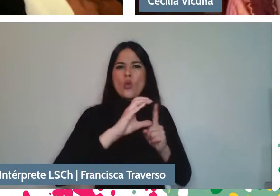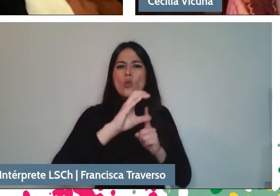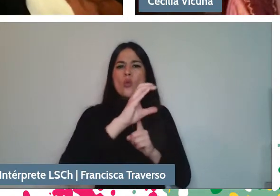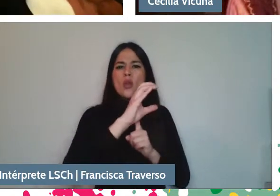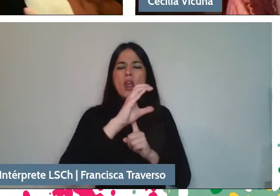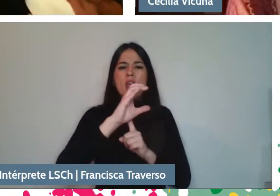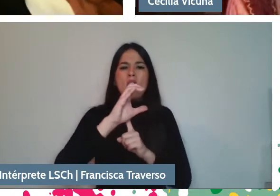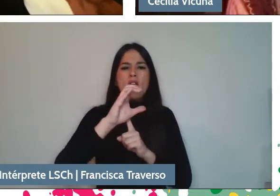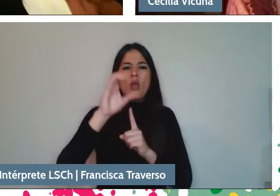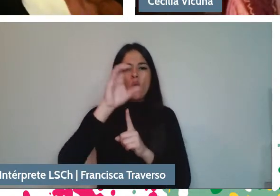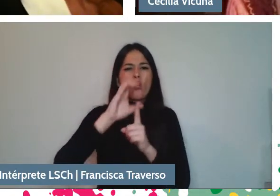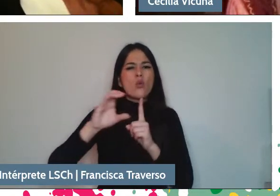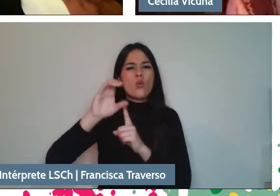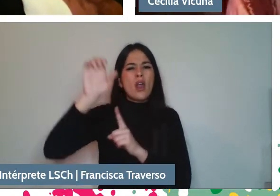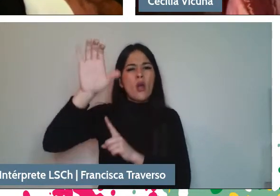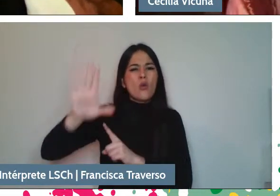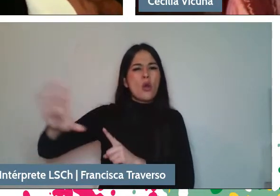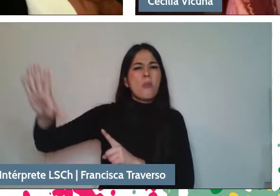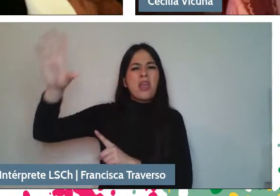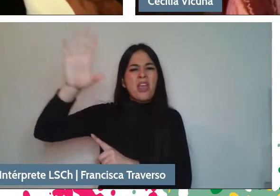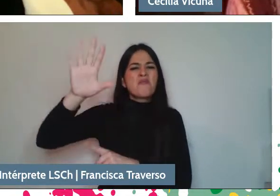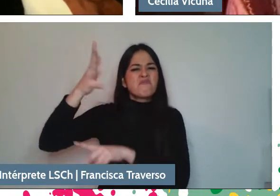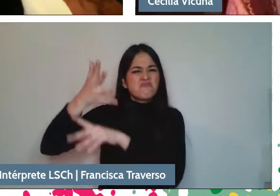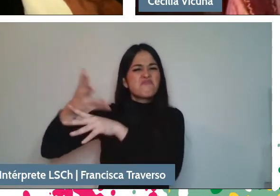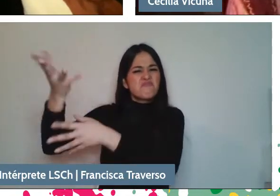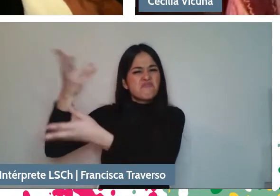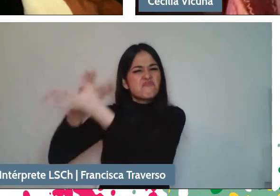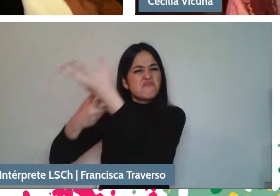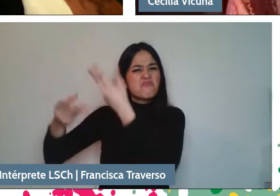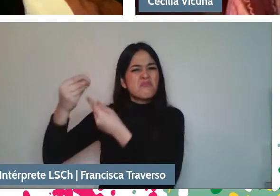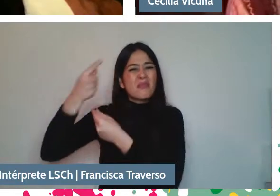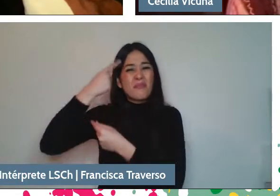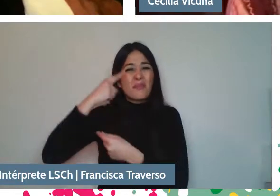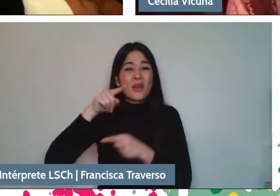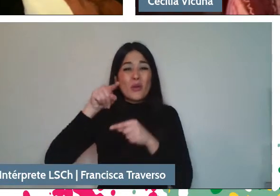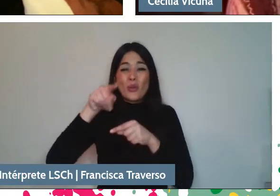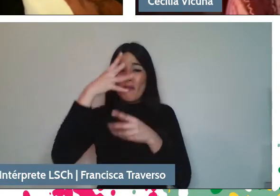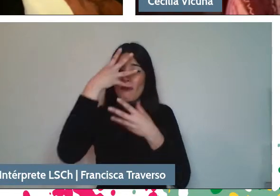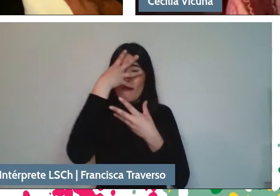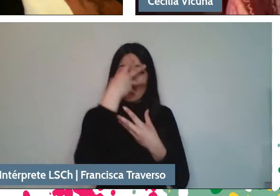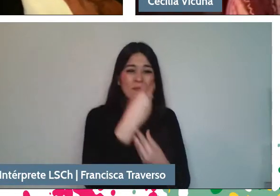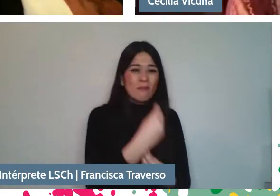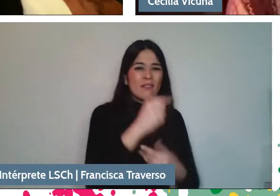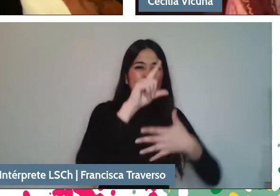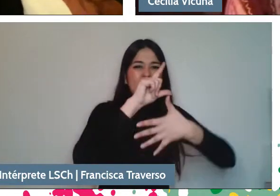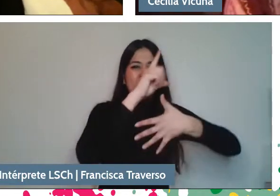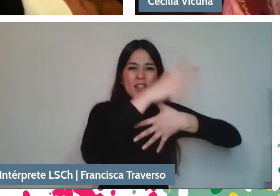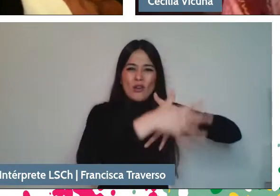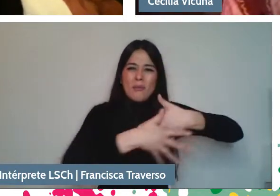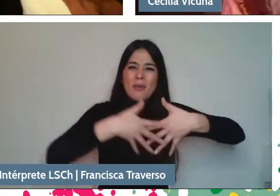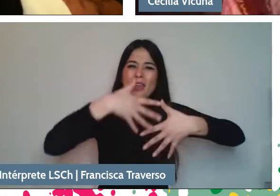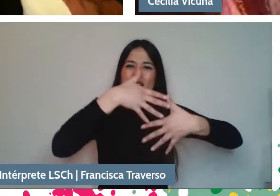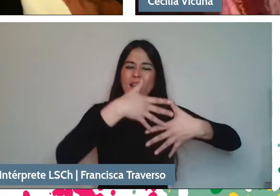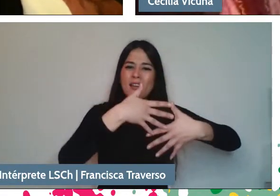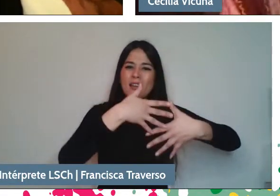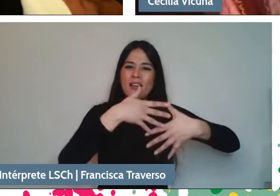pero hay una pulsión latinoamericana en estas experiencias que uno lo va viendo que se va sintetizando en tu trabajo.